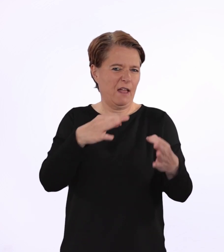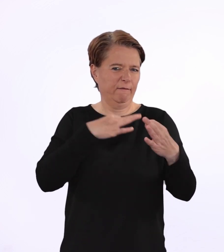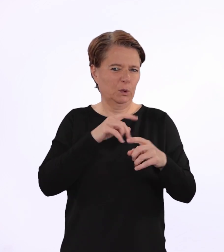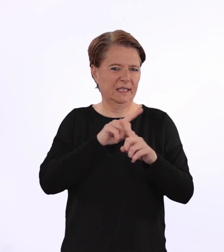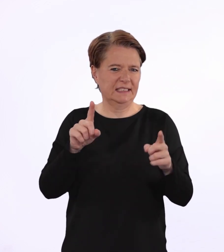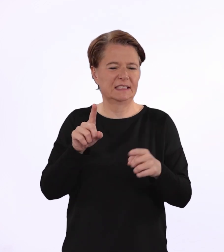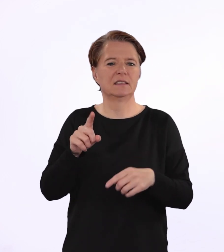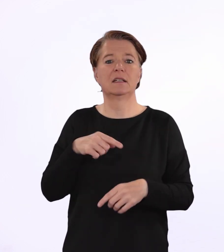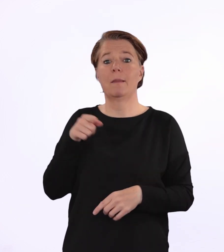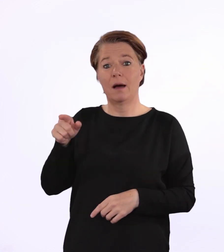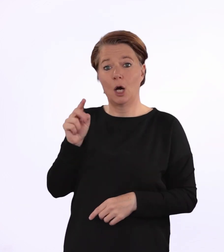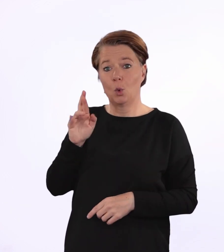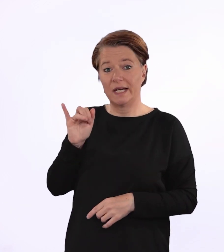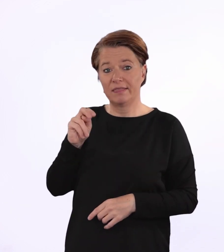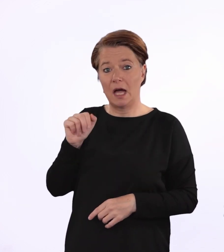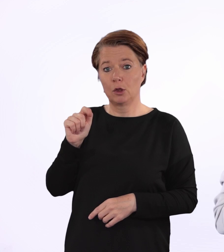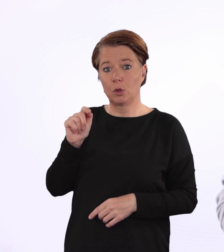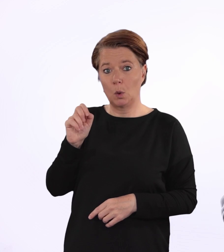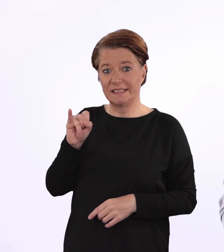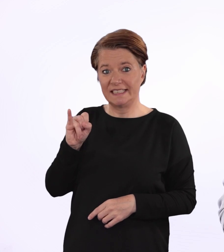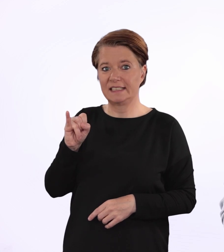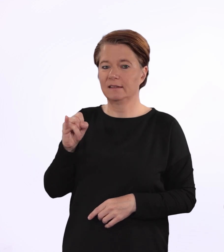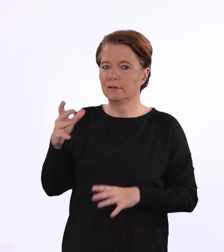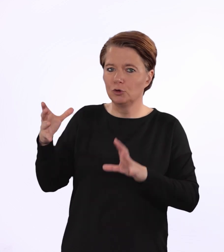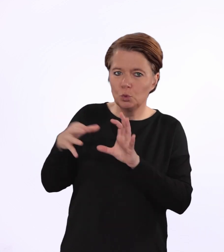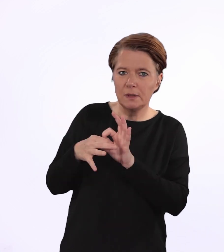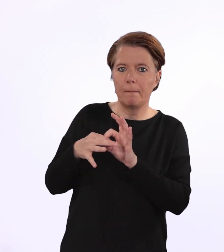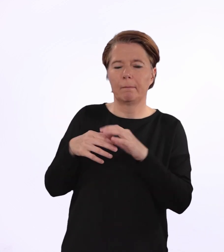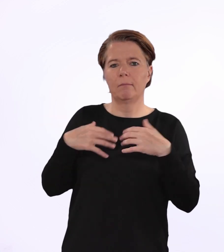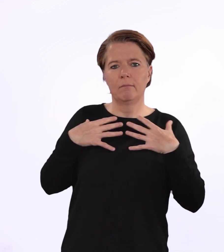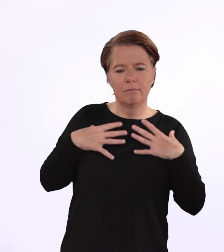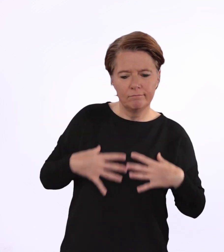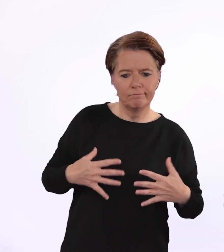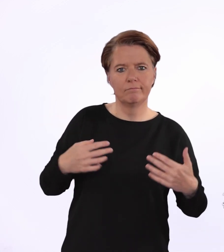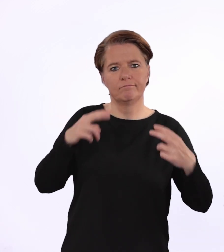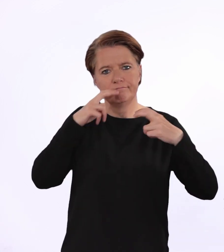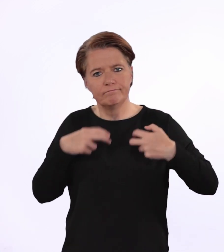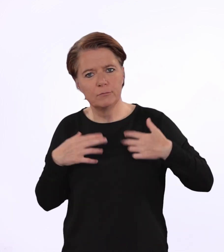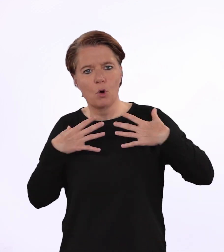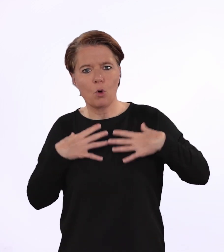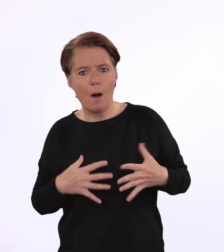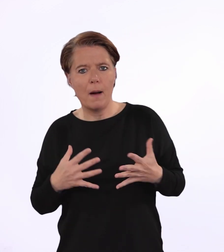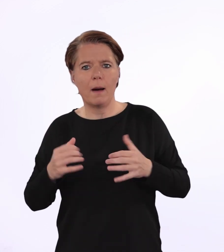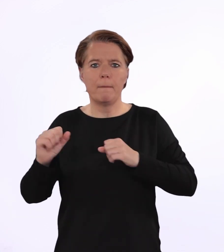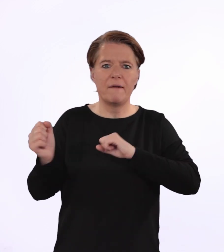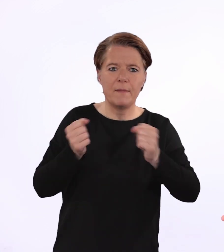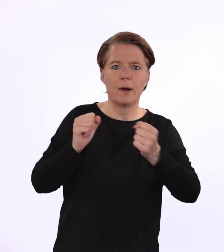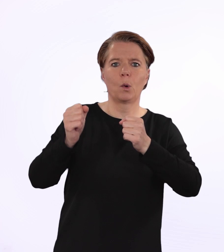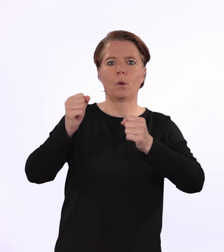Und da reinzugehen mit Ursina Tossi in diese physische Forschung, meinen eigenen Körper, mein Bewegungsvokabular zu erweitern,